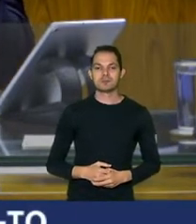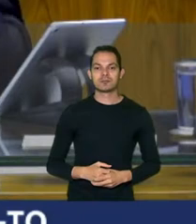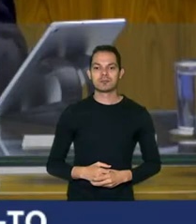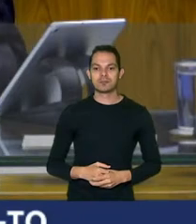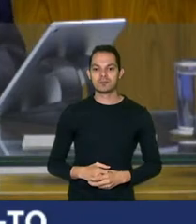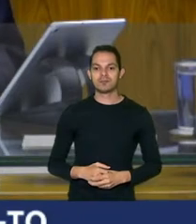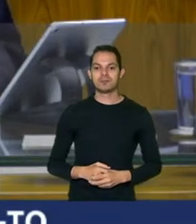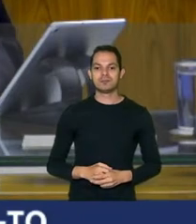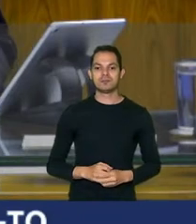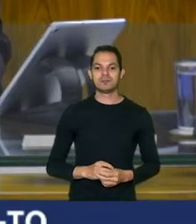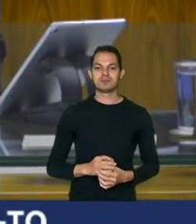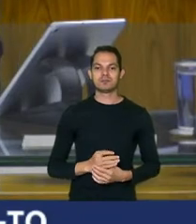REGISTRADO, NOBRE DEPUTADO ELI BORGES. REPRESENTANDO O ESTADO